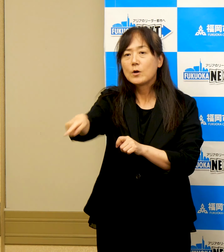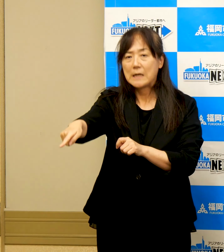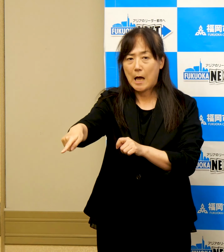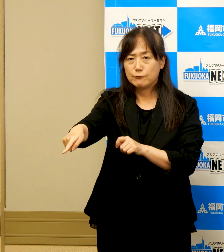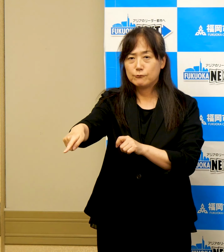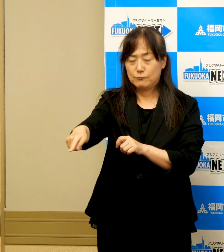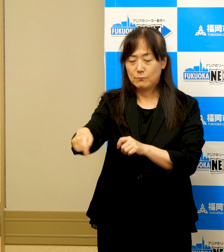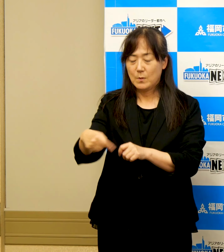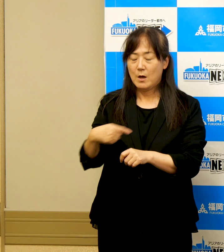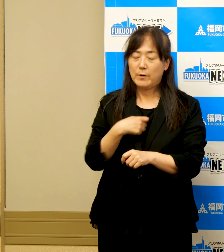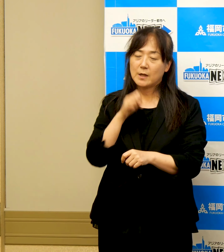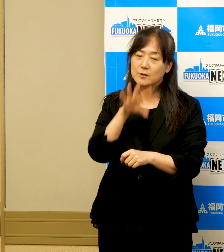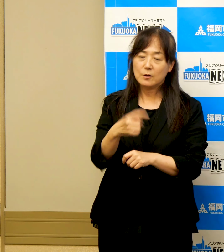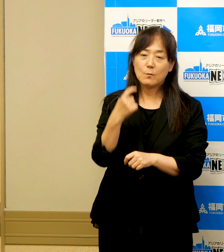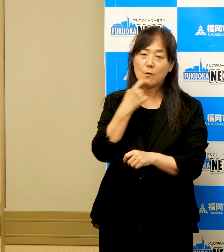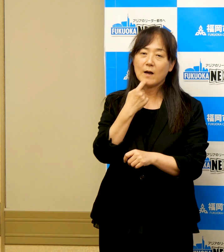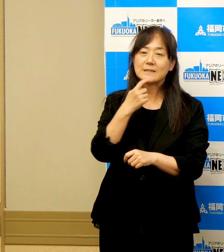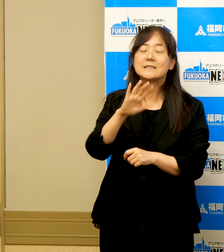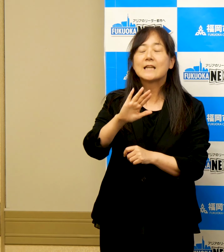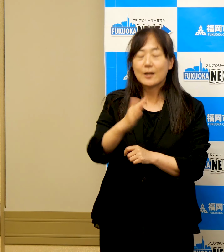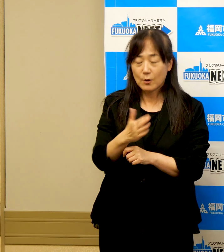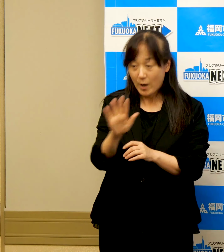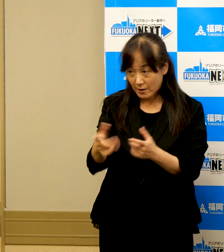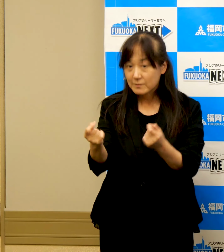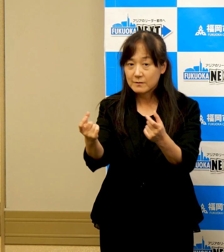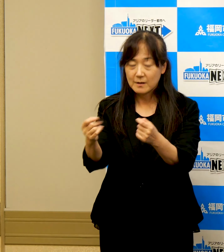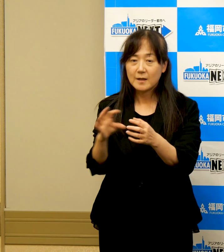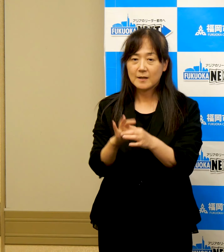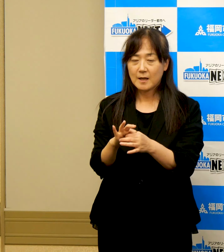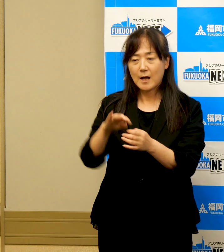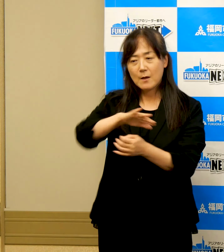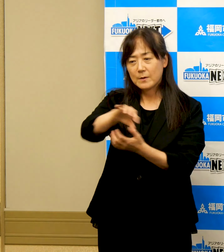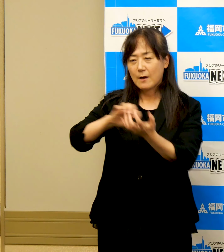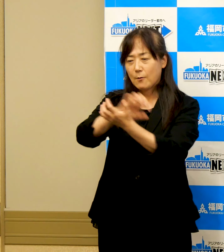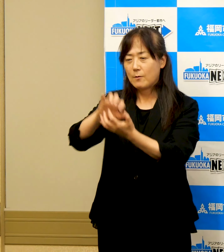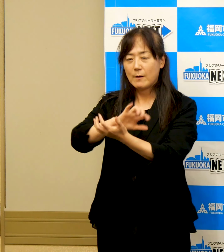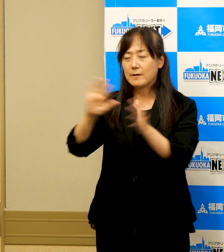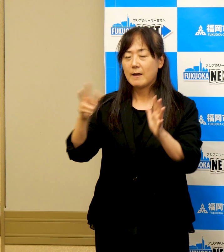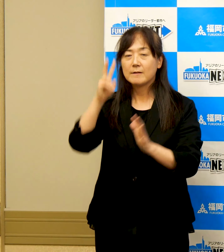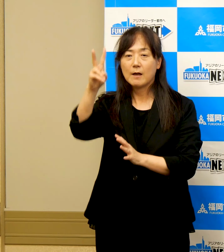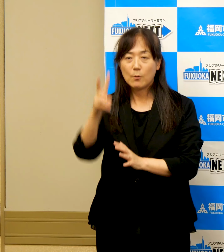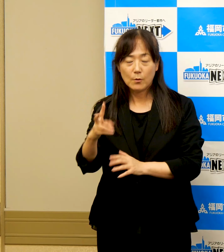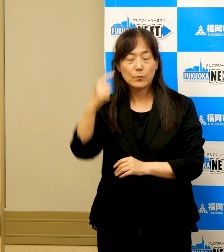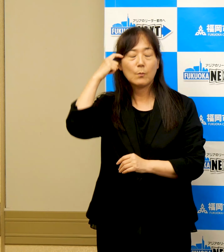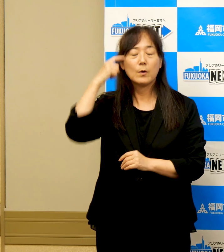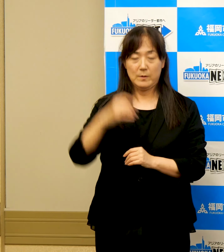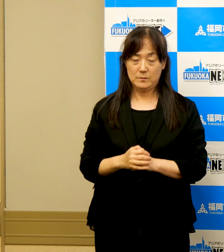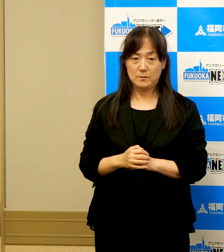自分で言うのもなんですが あるじゃないですか だから多分 混乱しないだろうなというところとかもあって